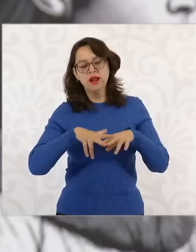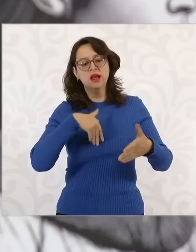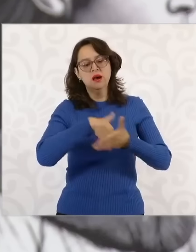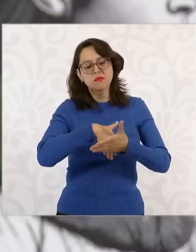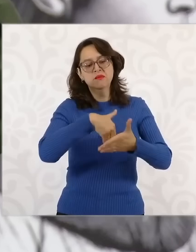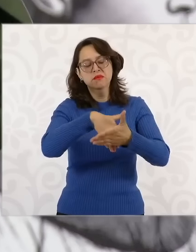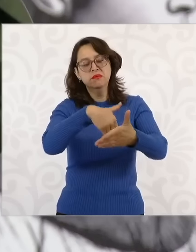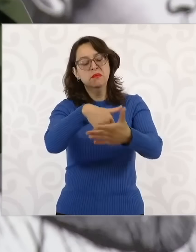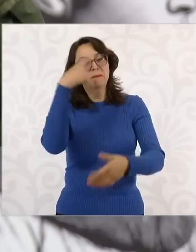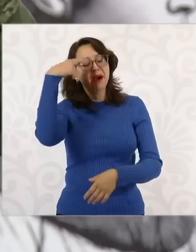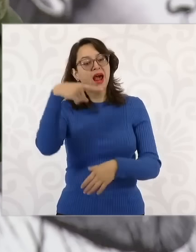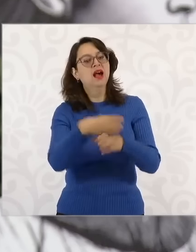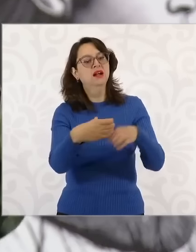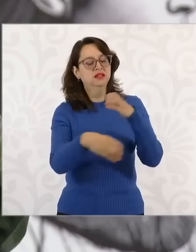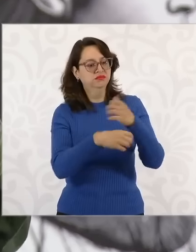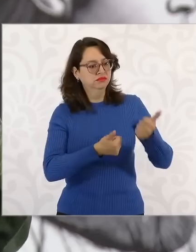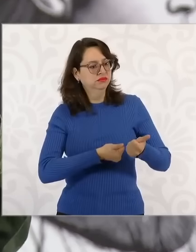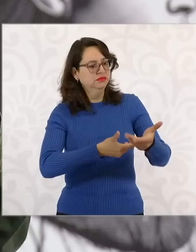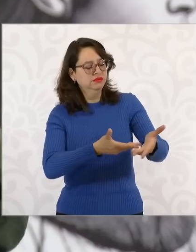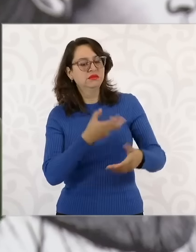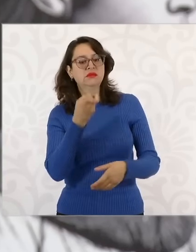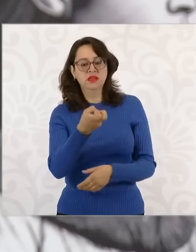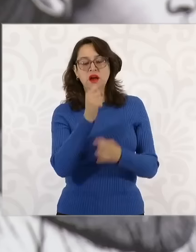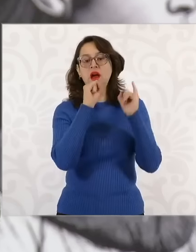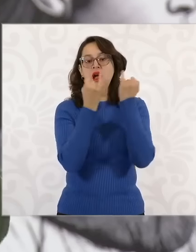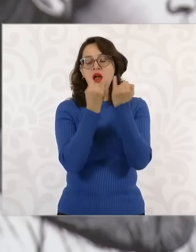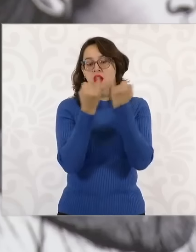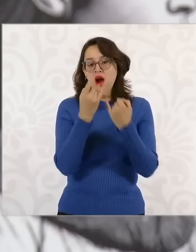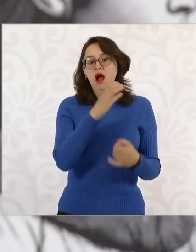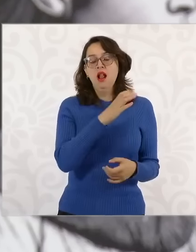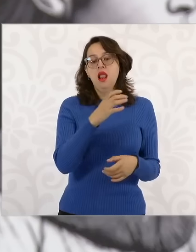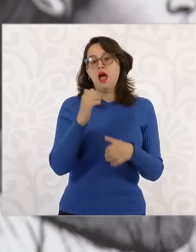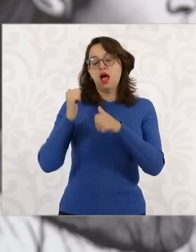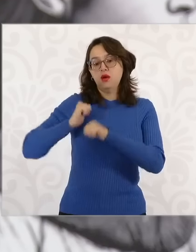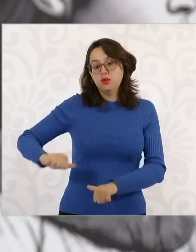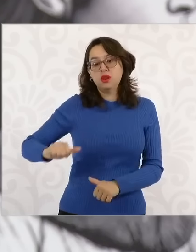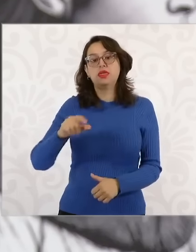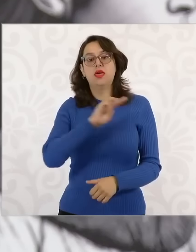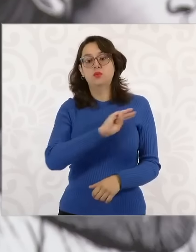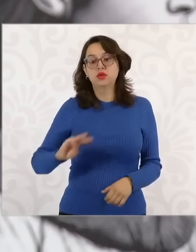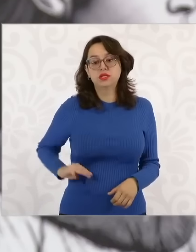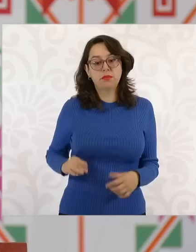dependencias estatales y municipales para para que nos permitan ir a empezar a hacer los estudios.